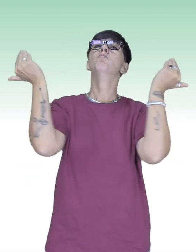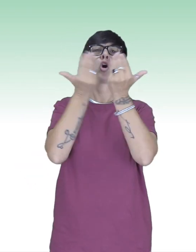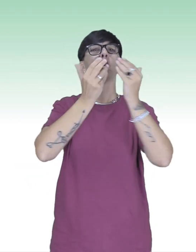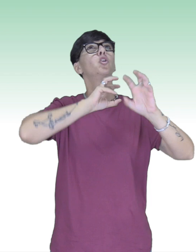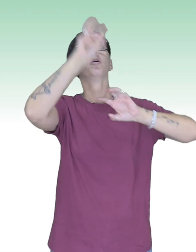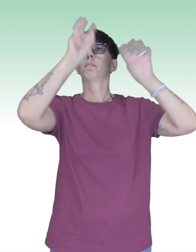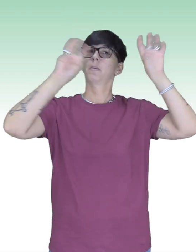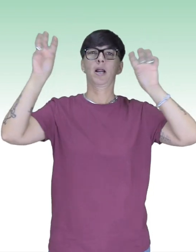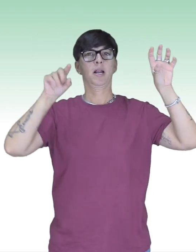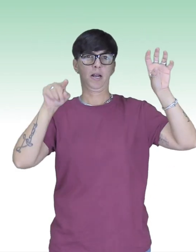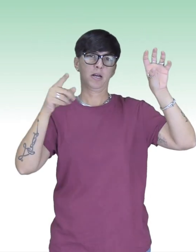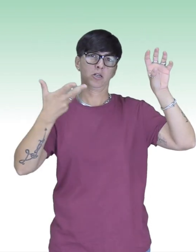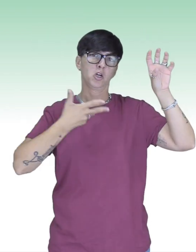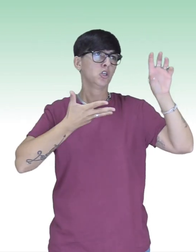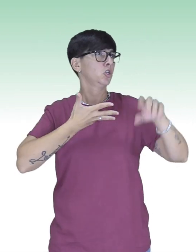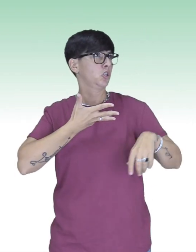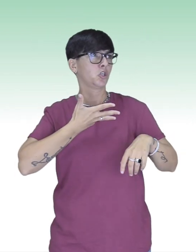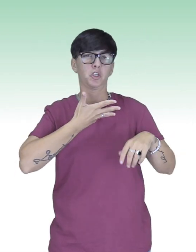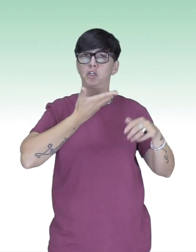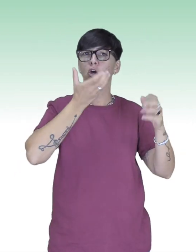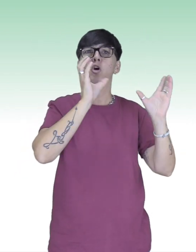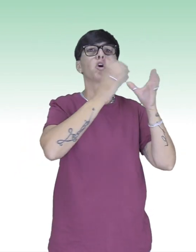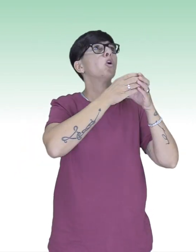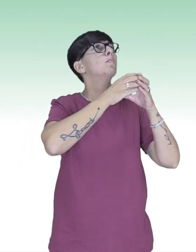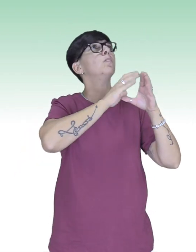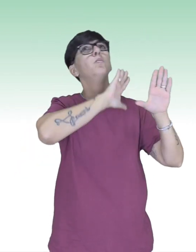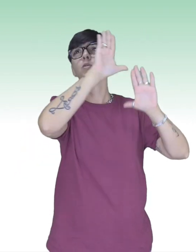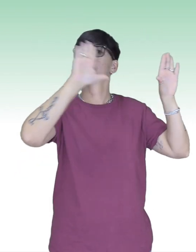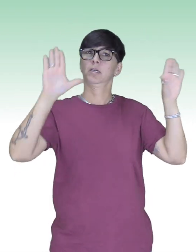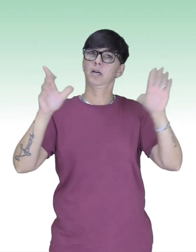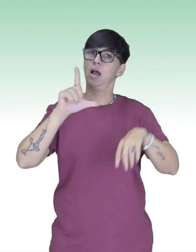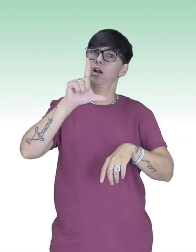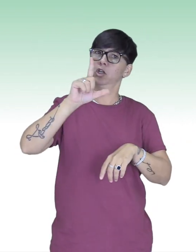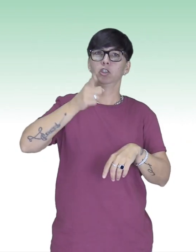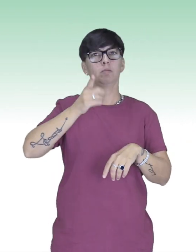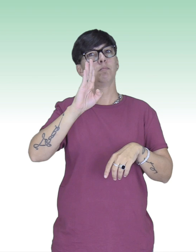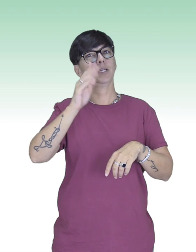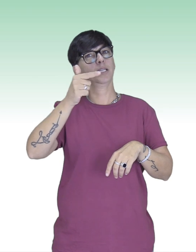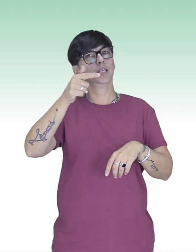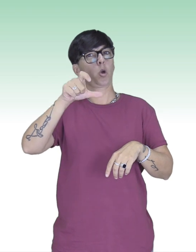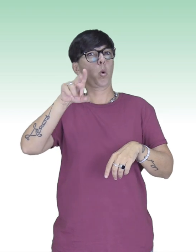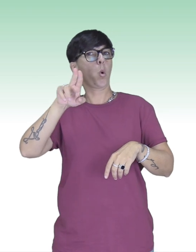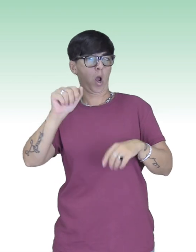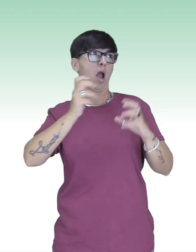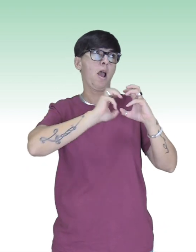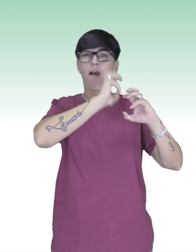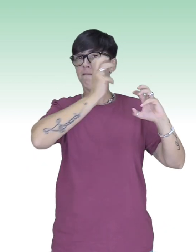In molti Paesi le comunità LGBTIQA+ celebrano la loro identità